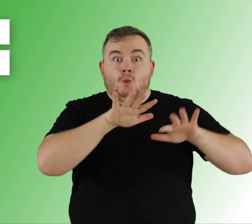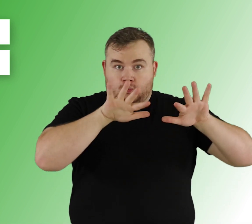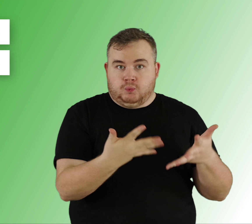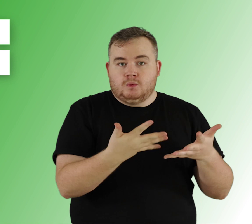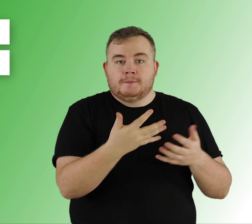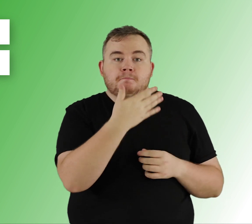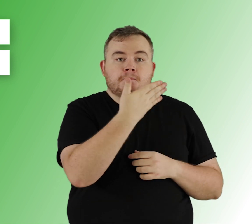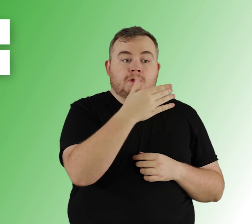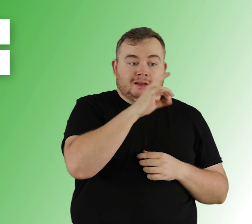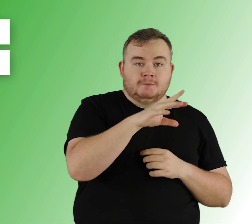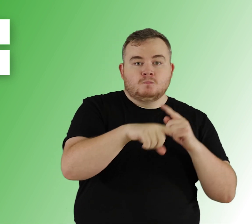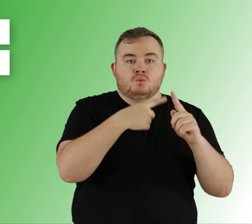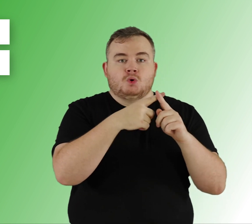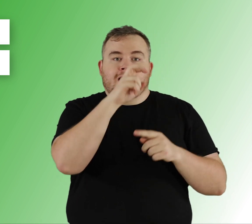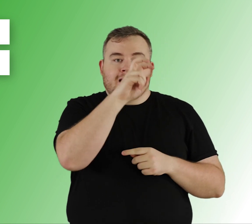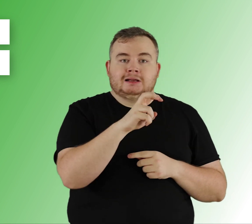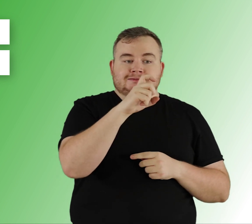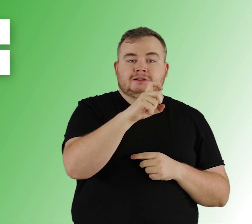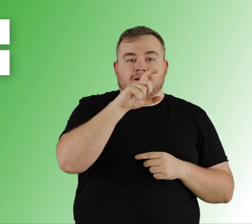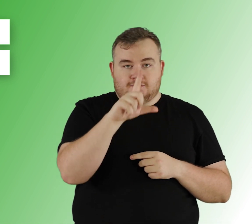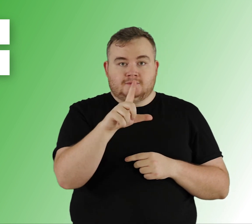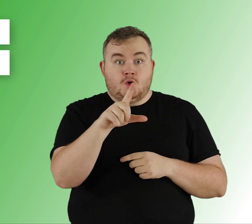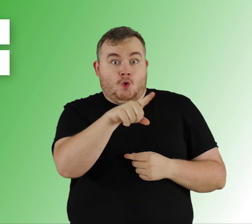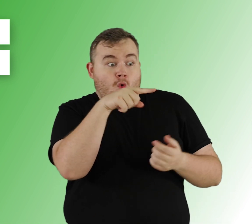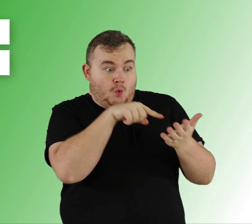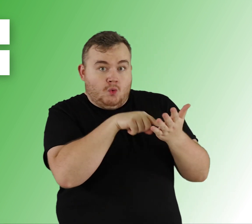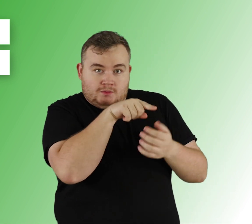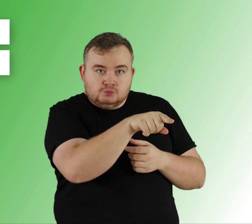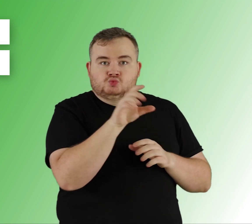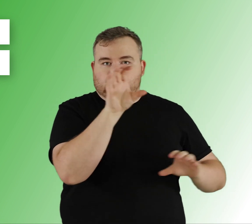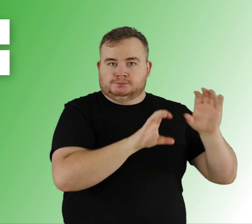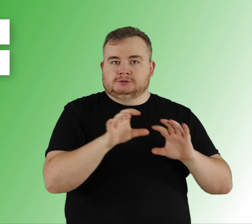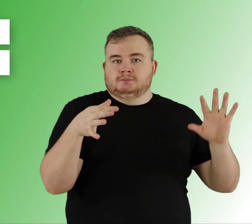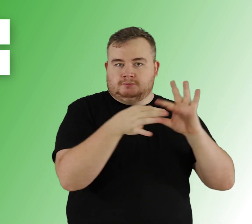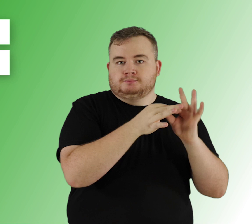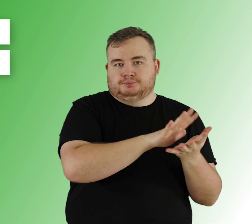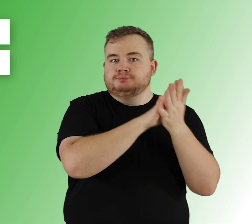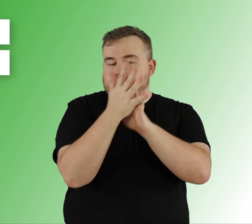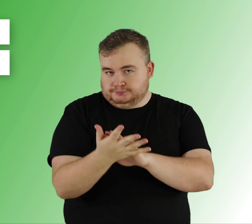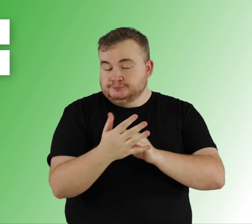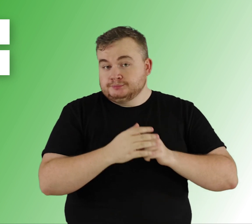Mg + 2 HCl to substraty reakcji.